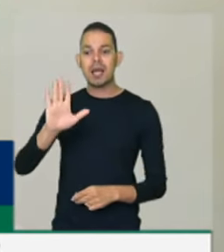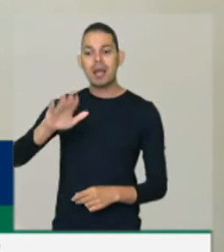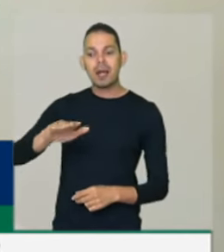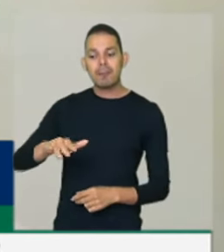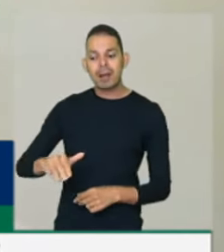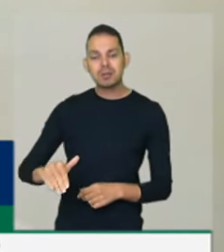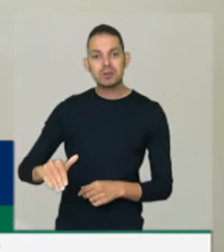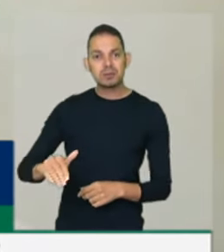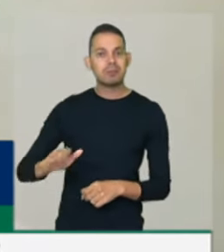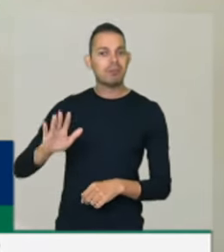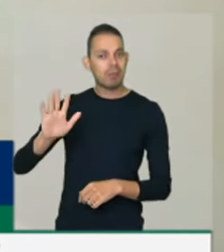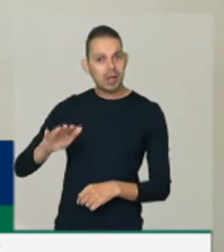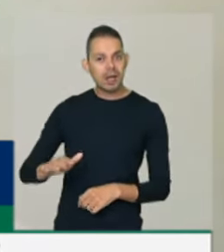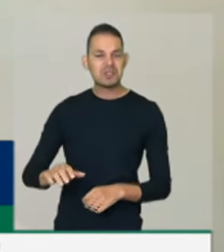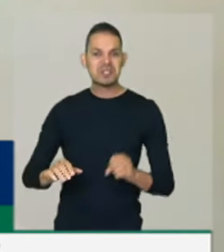COMBATE AO CORONAVÍRUS, JÁ GASTAMOS EM TORNO DE 500